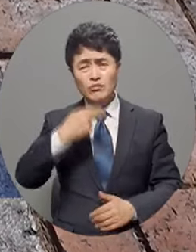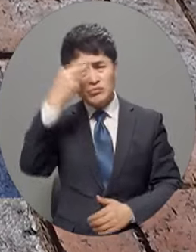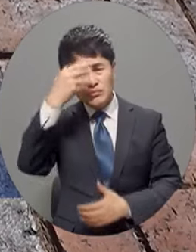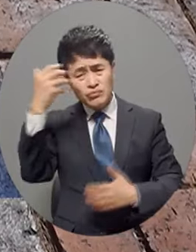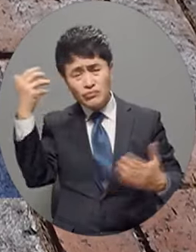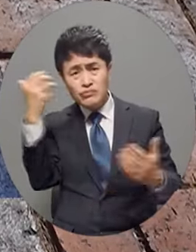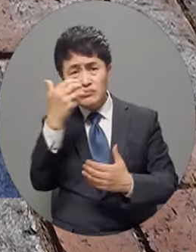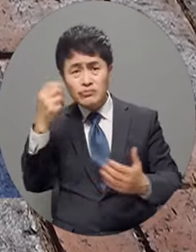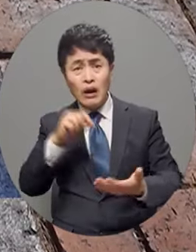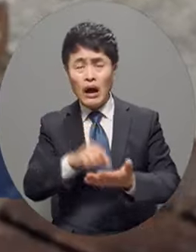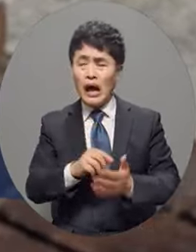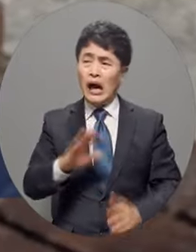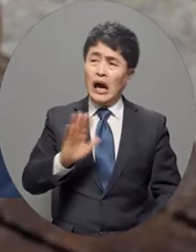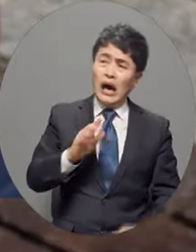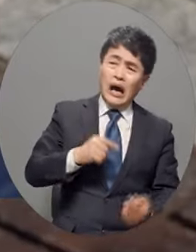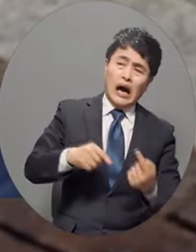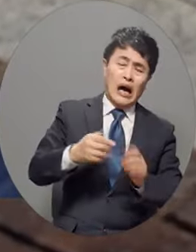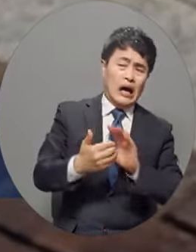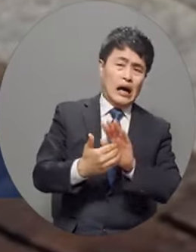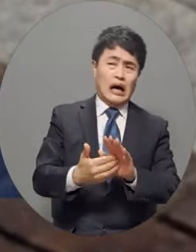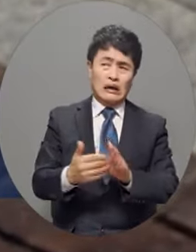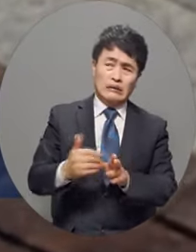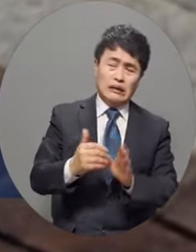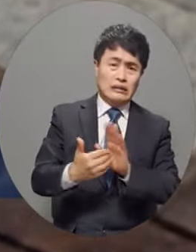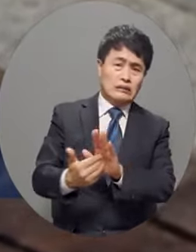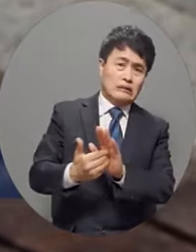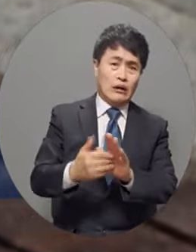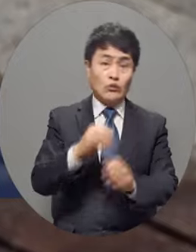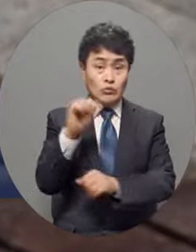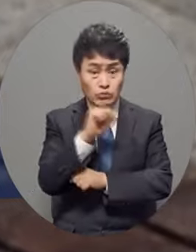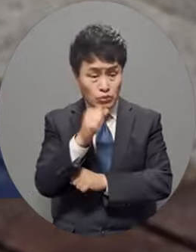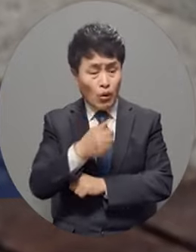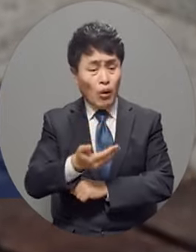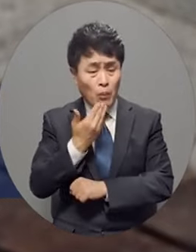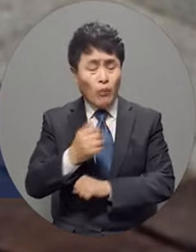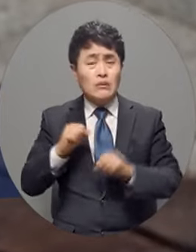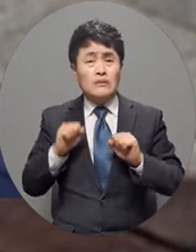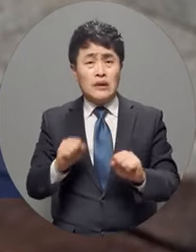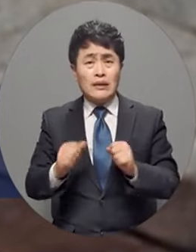술 취한 분들 있으면 피해 다니고 잘 안태우려고 그래요.